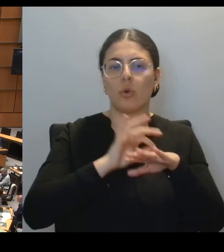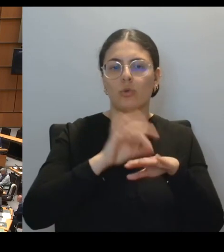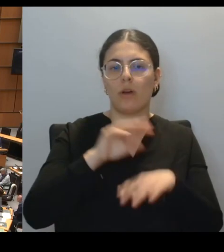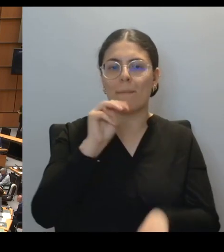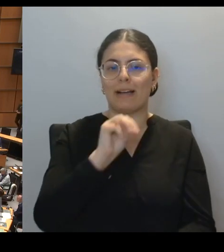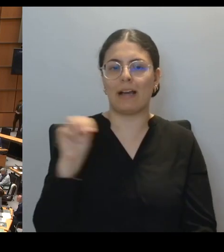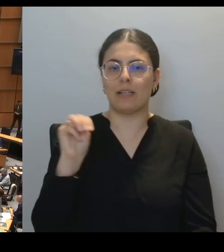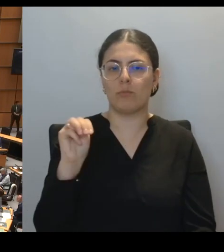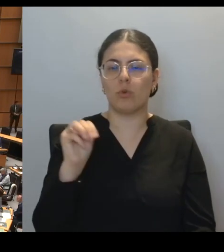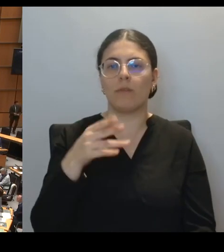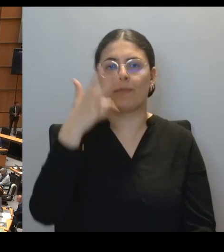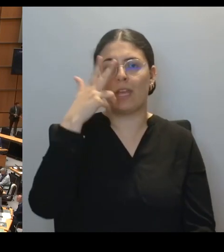Herr Stefan Hänsch.